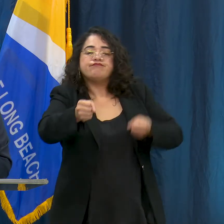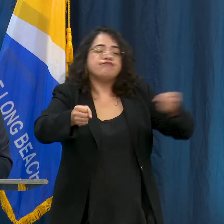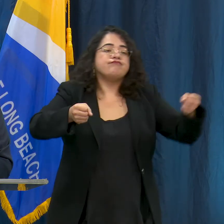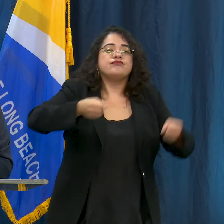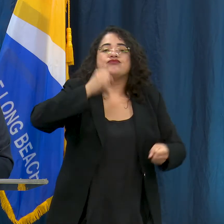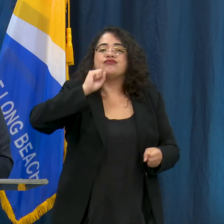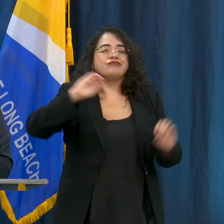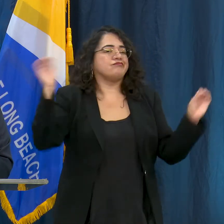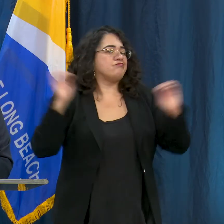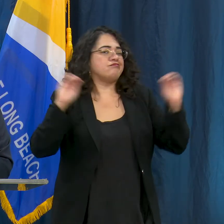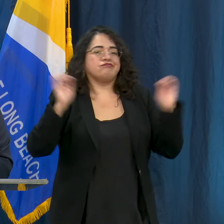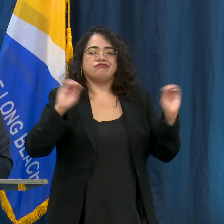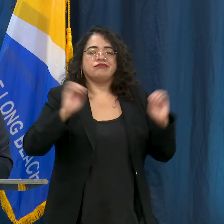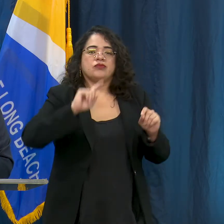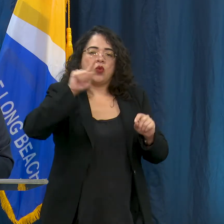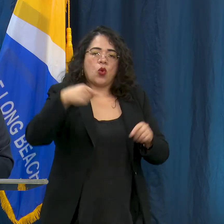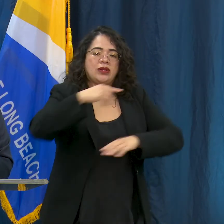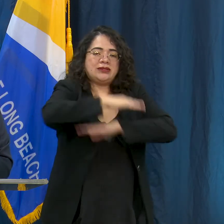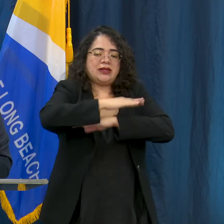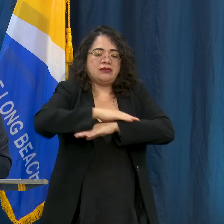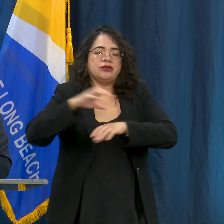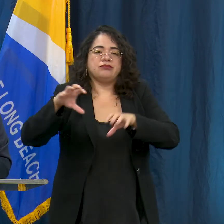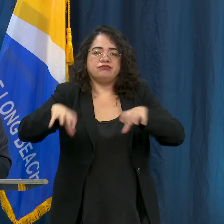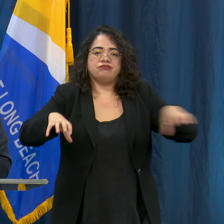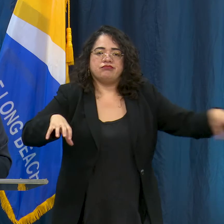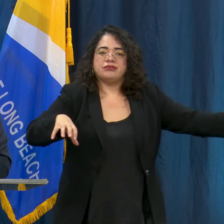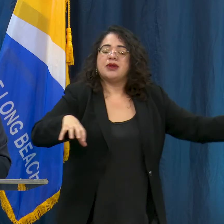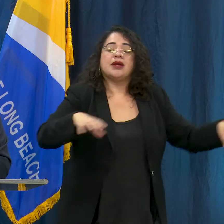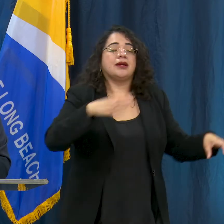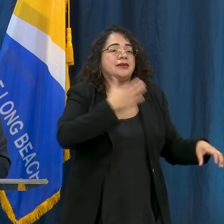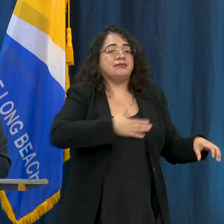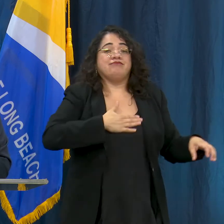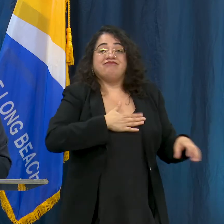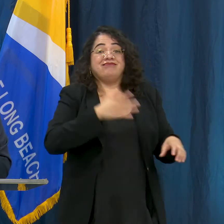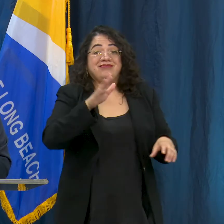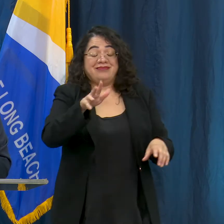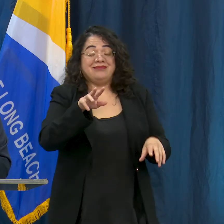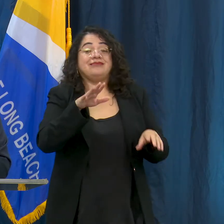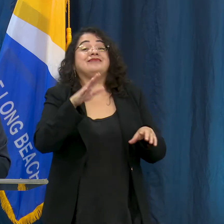super esos que no se puede o ordinar una vida en en en la vara